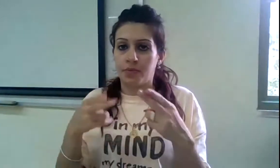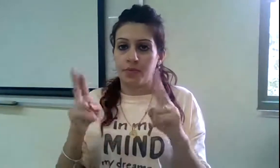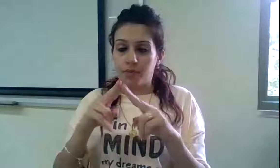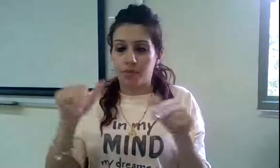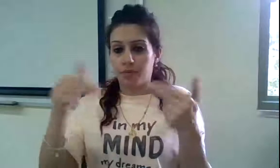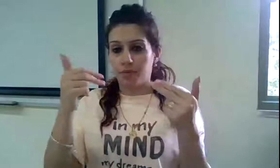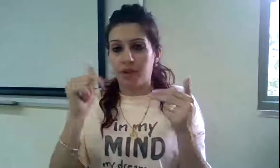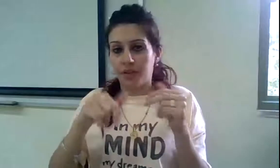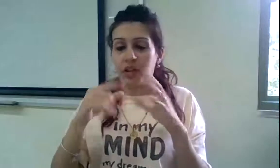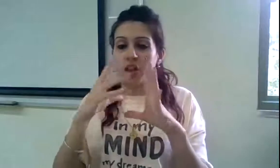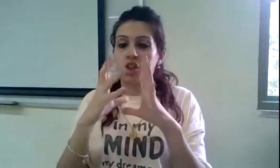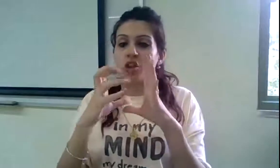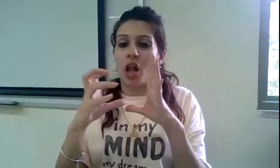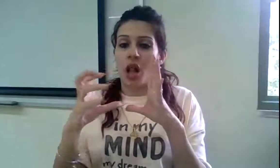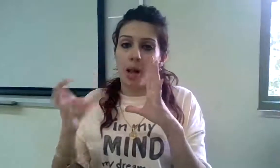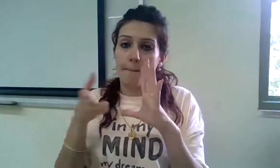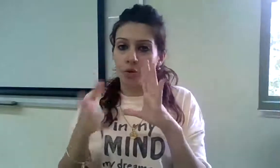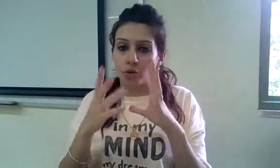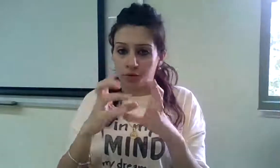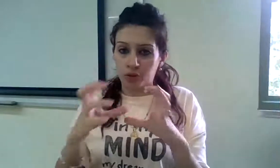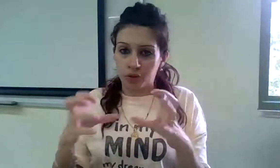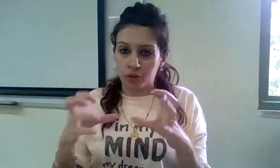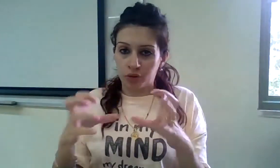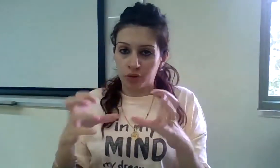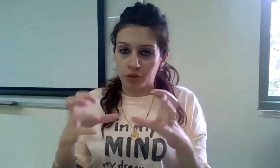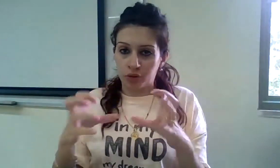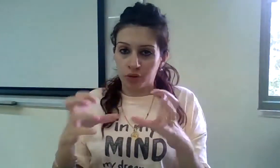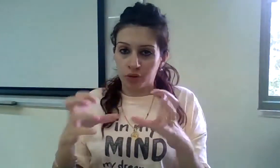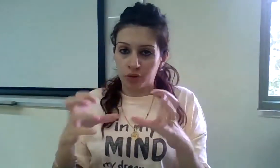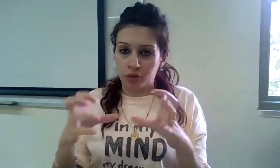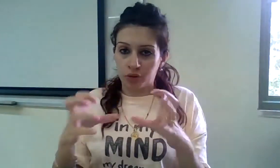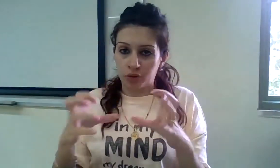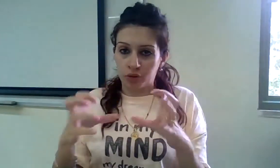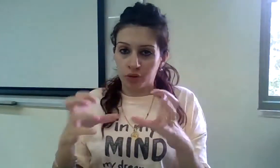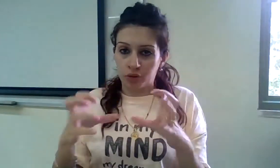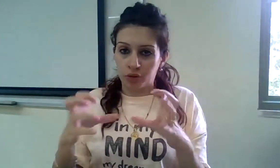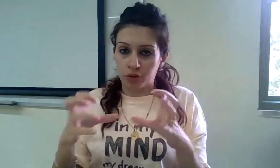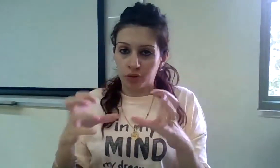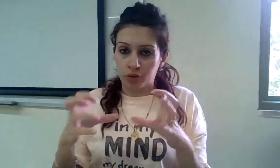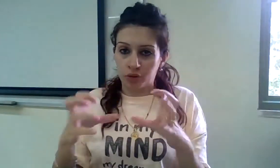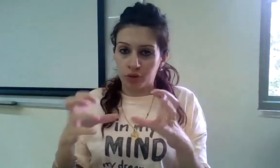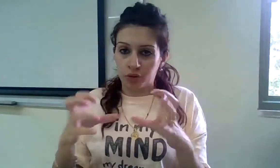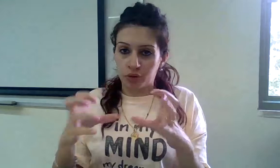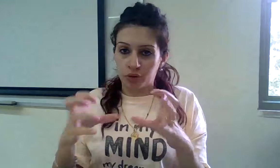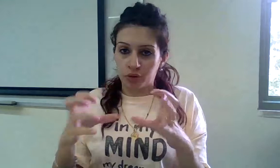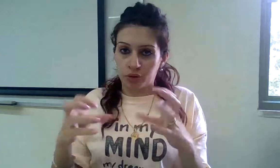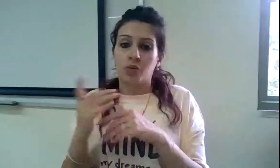نطرحه لاحقا على المتابعين ممن لم يستطيعوا الحضور معنا